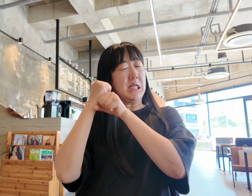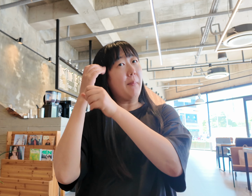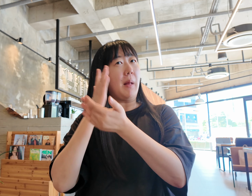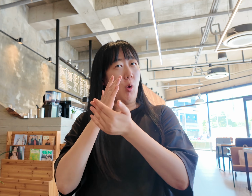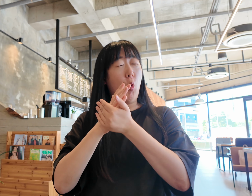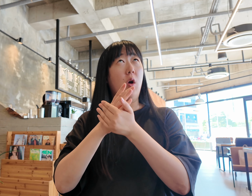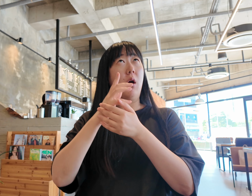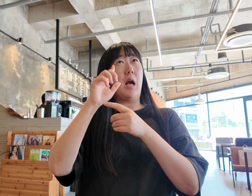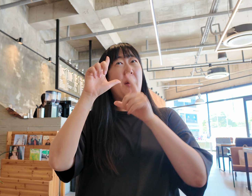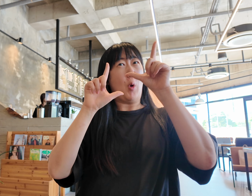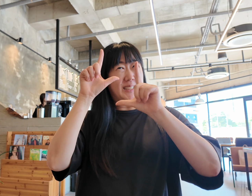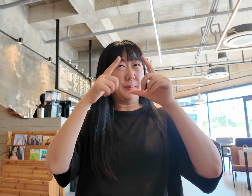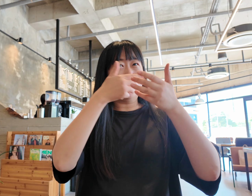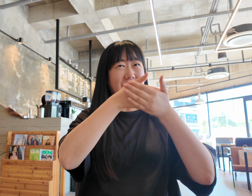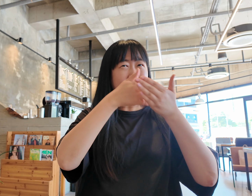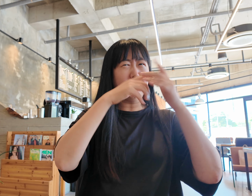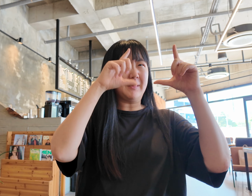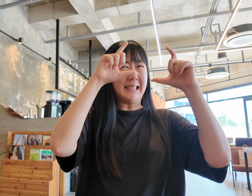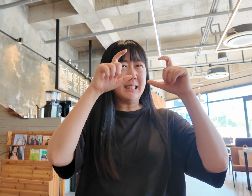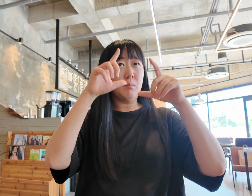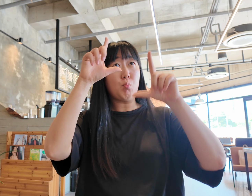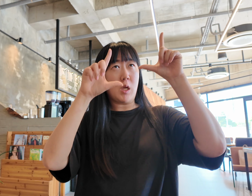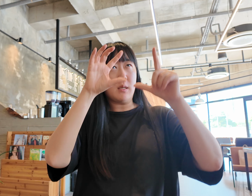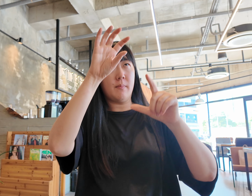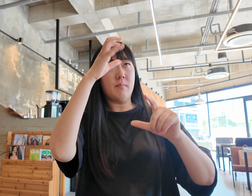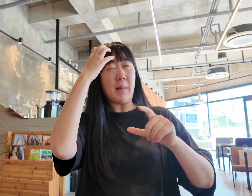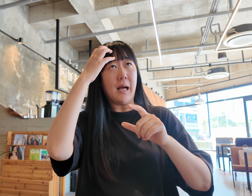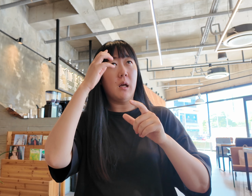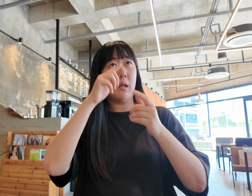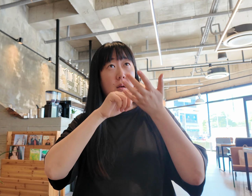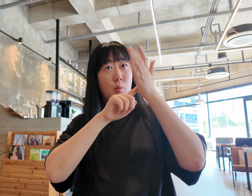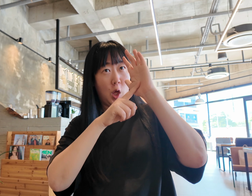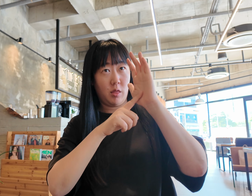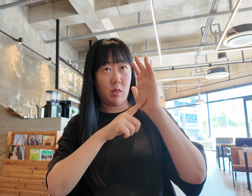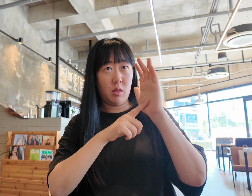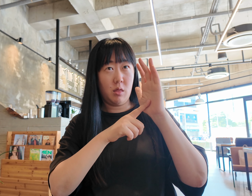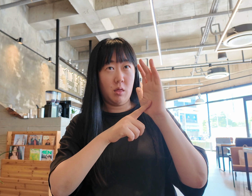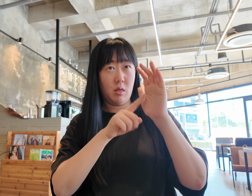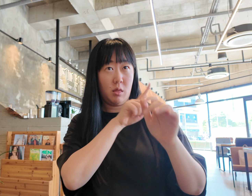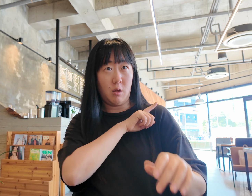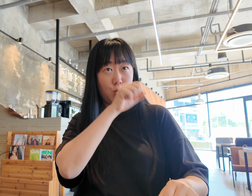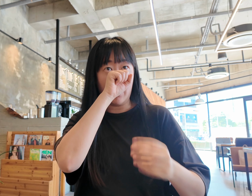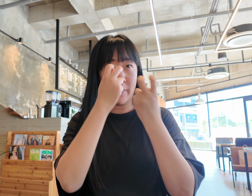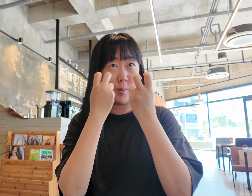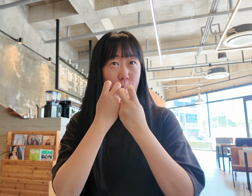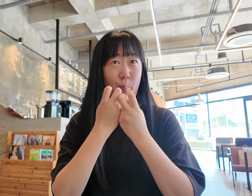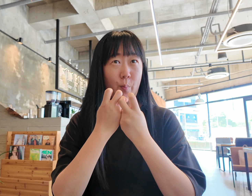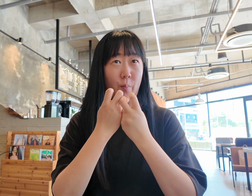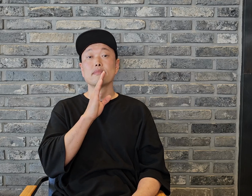¿es la mejor manera de expresarlo como el sol real en una imagen o fotografía en lugar de guiarse por él?